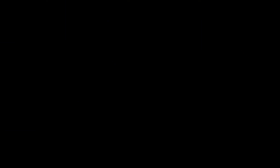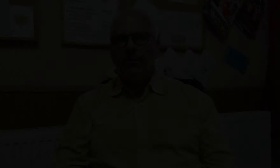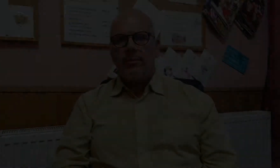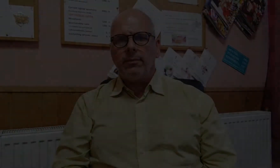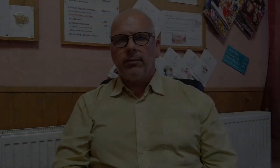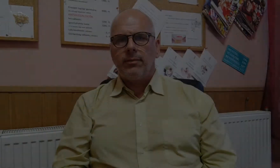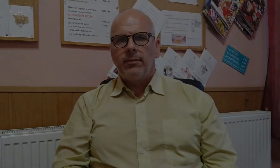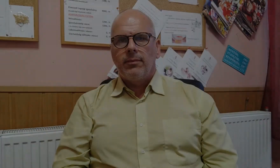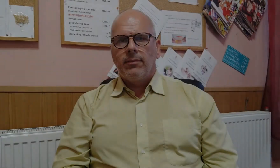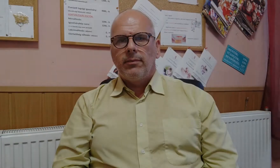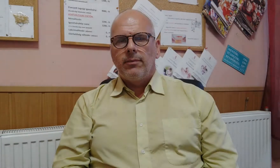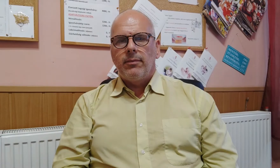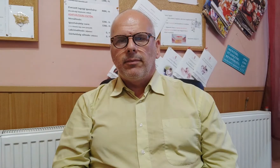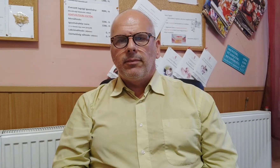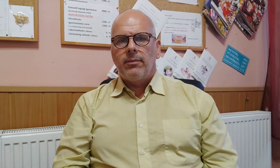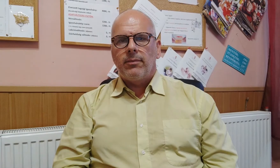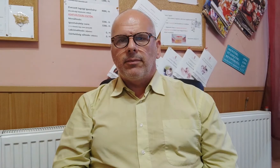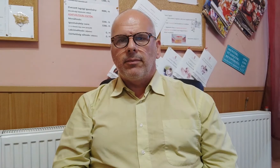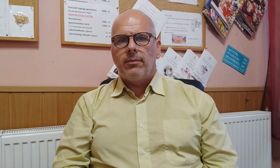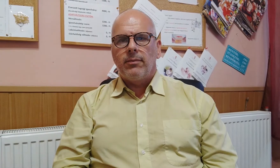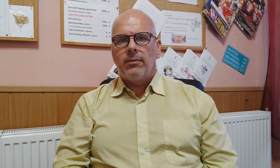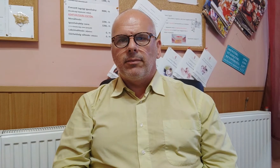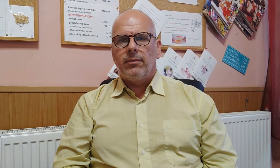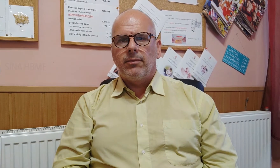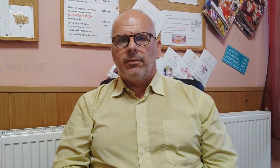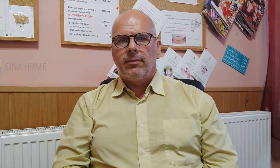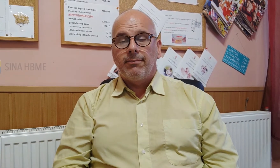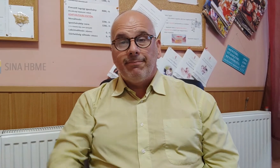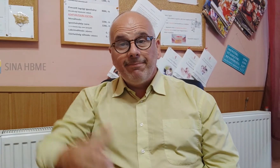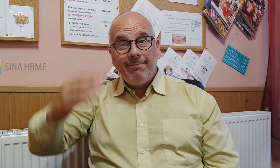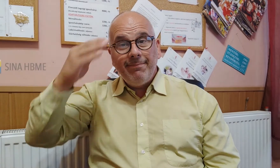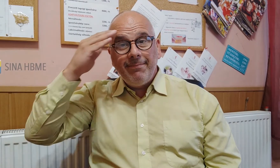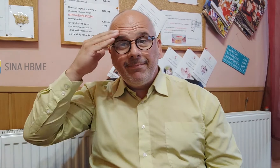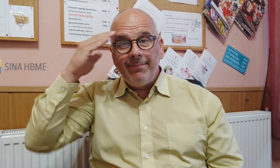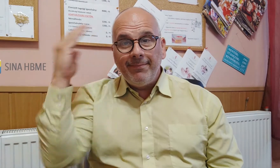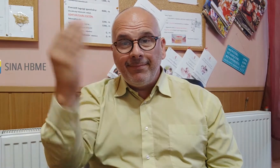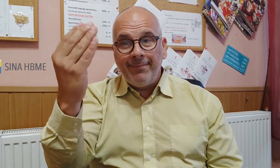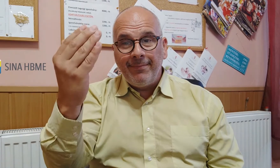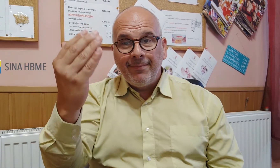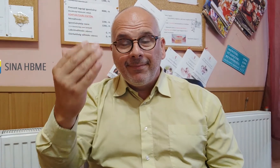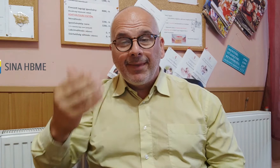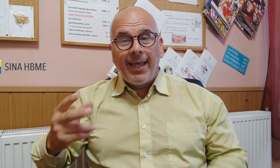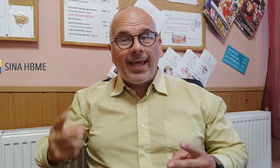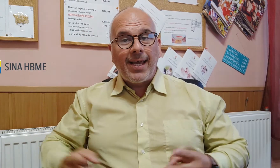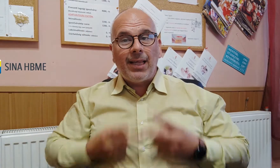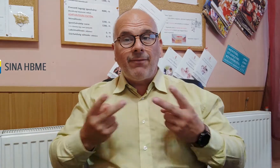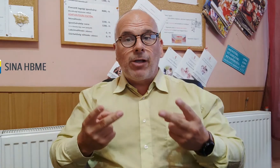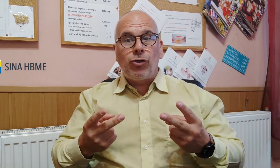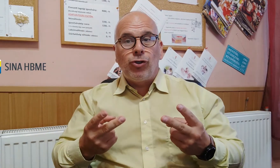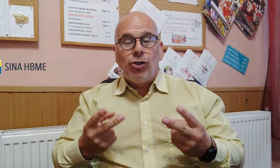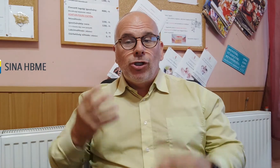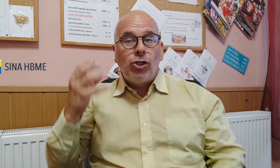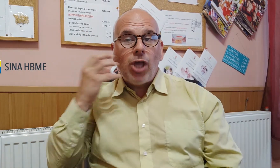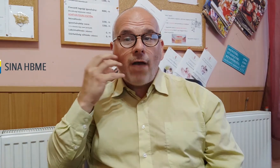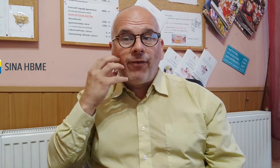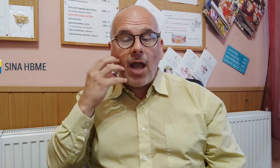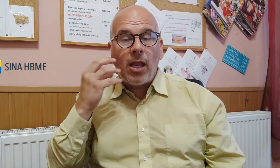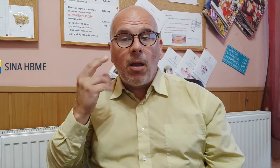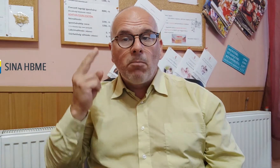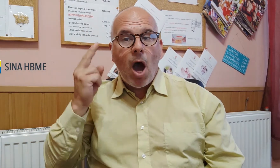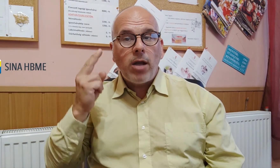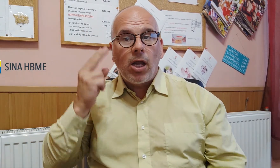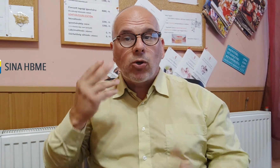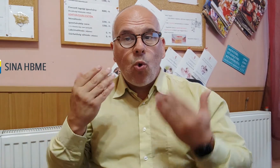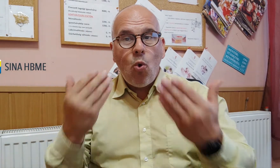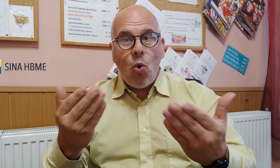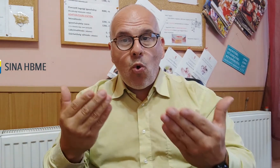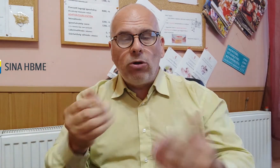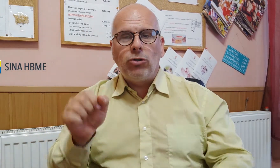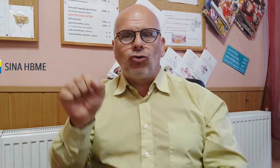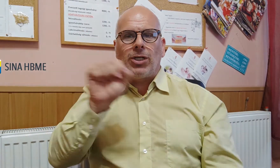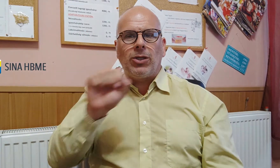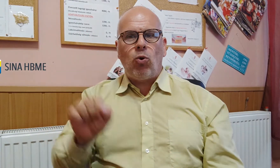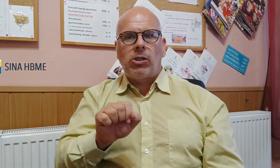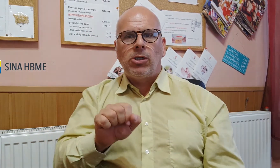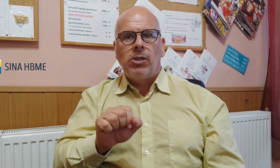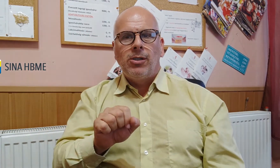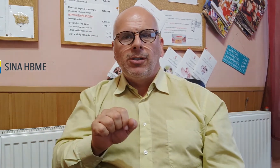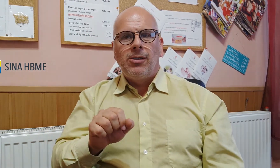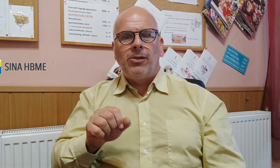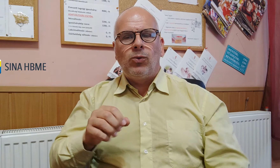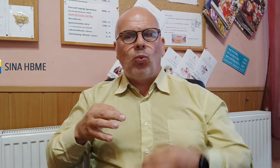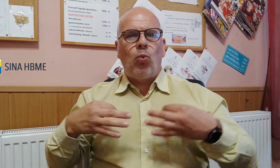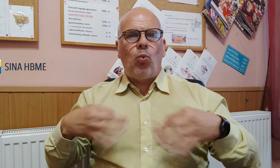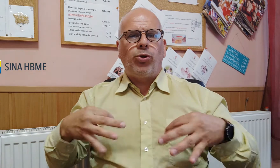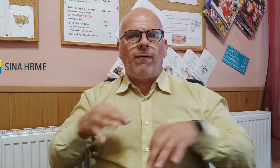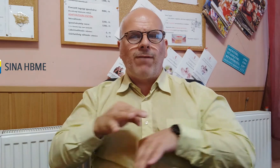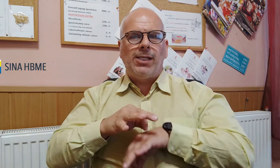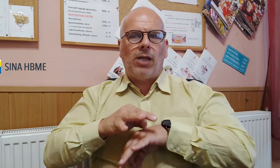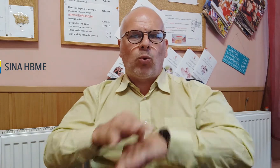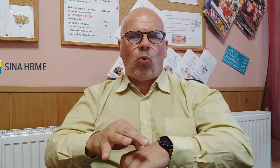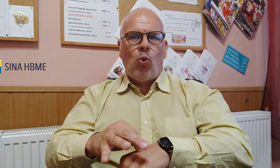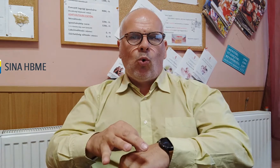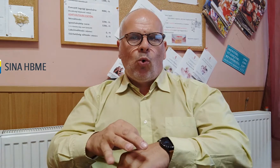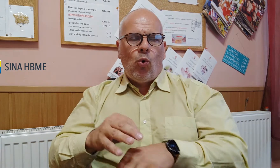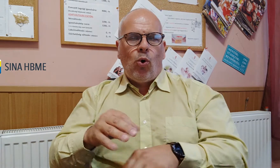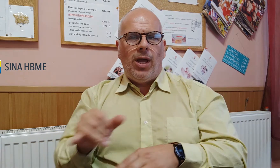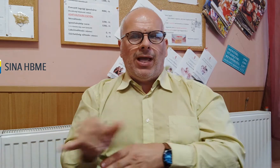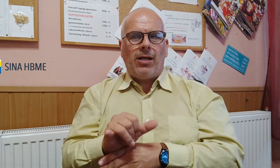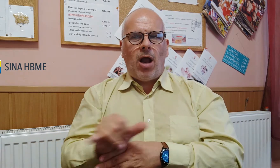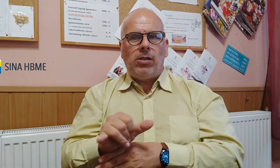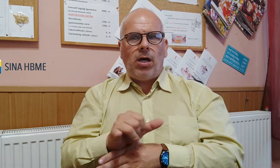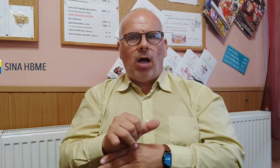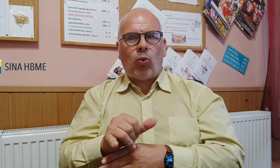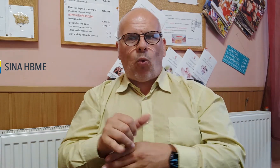Szia, Kedves Sáfrány Margit, mint SINOSZ ügyvezető igazgató!